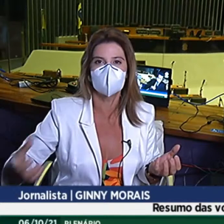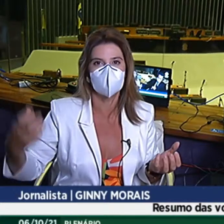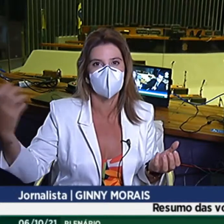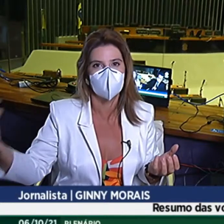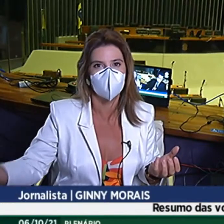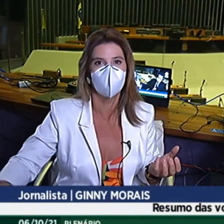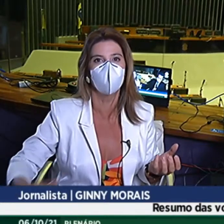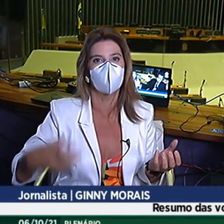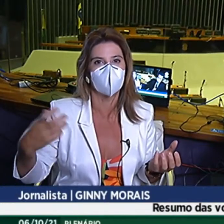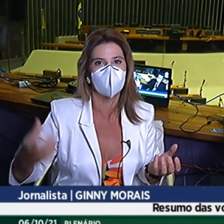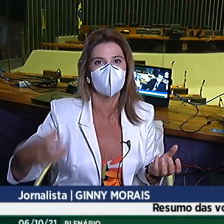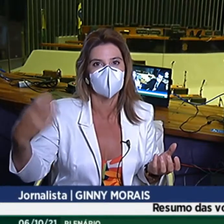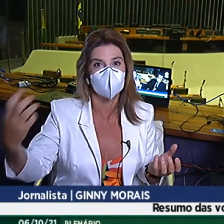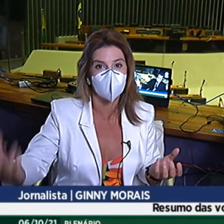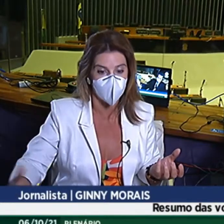PÚBLICO, QUEREM PREJUDICAR OS COFRES PÚBLICOS. ENTÃO, A